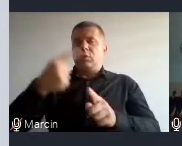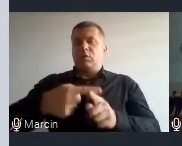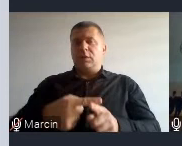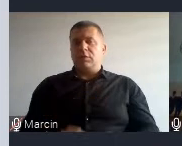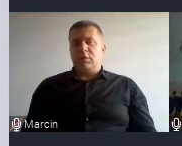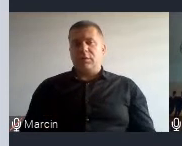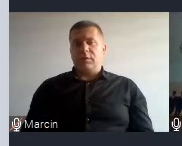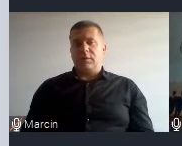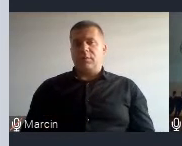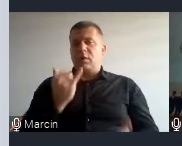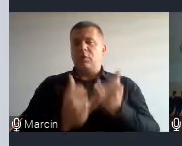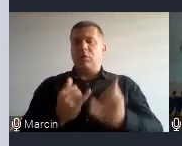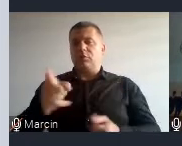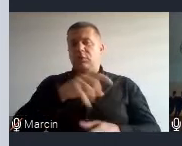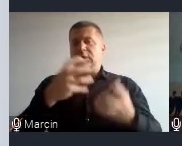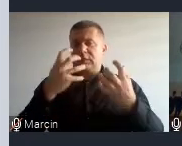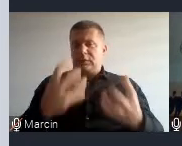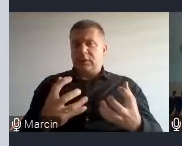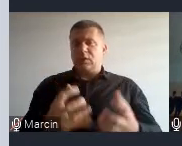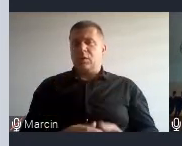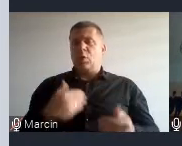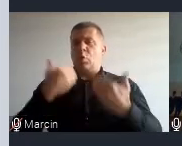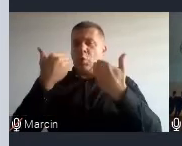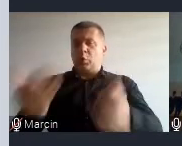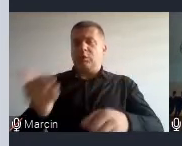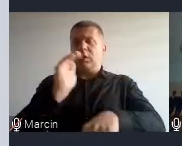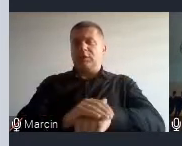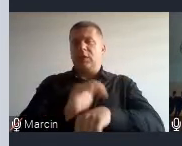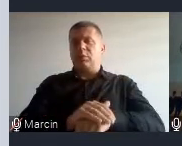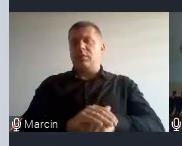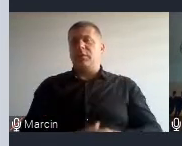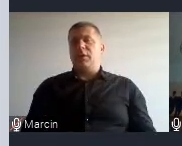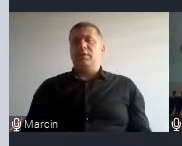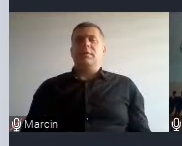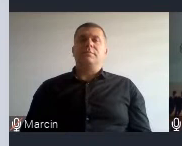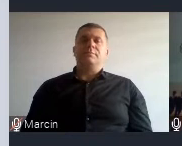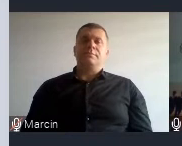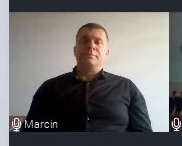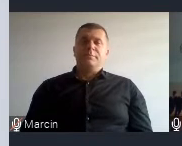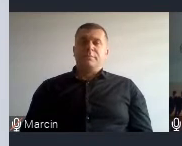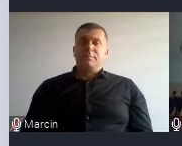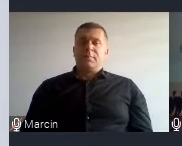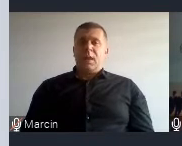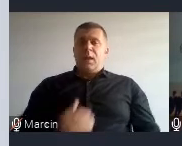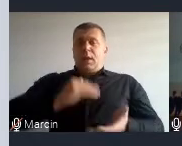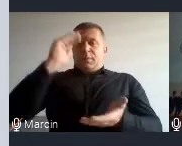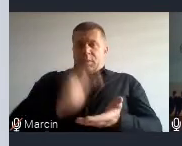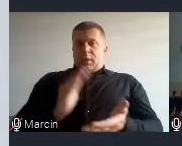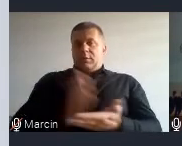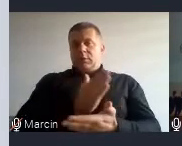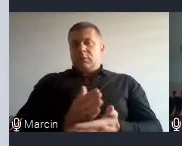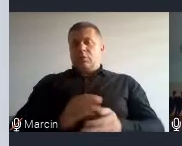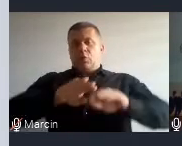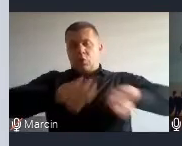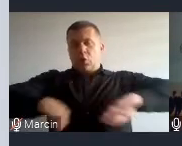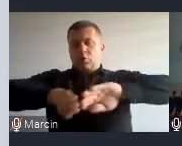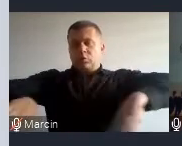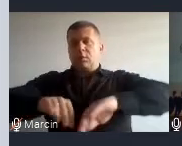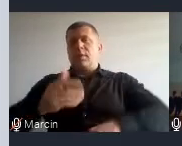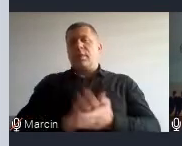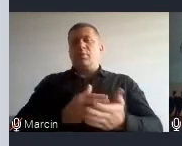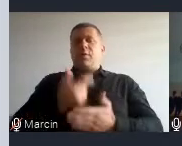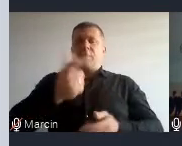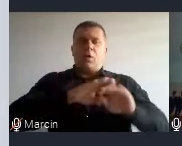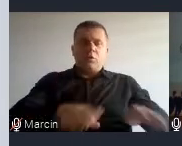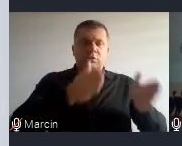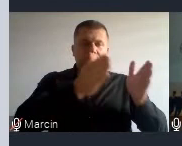Jeśli chcielibyście Państwo natomiast udzielić zamówienia w mniejszych częściach, rozdzielić zamówienie na dwa postepowania,